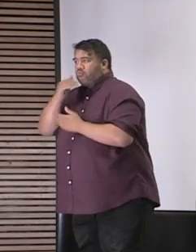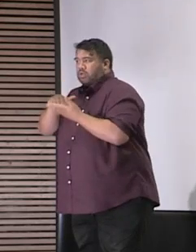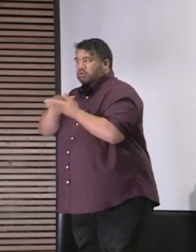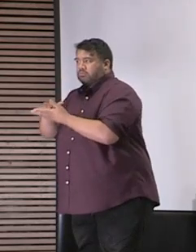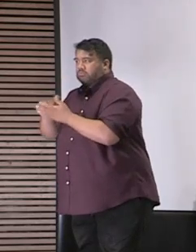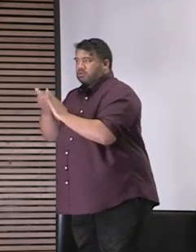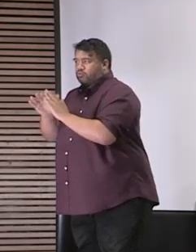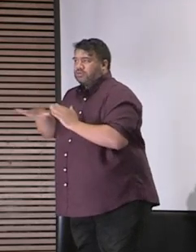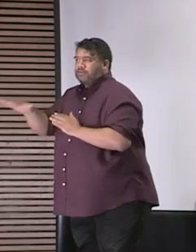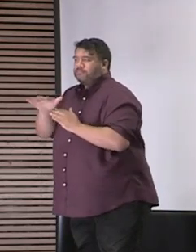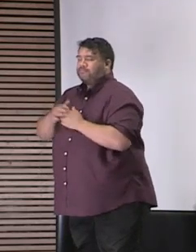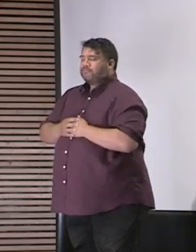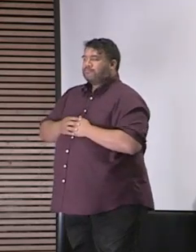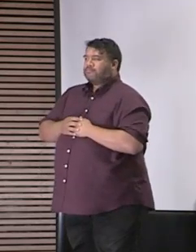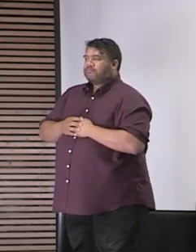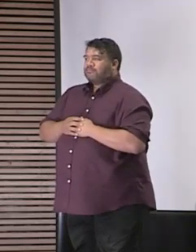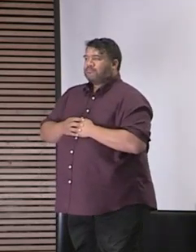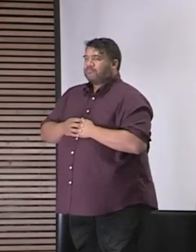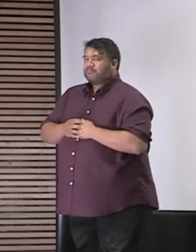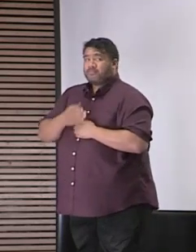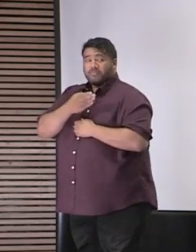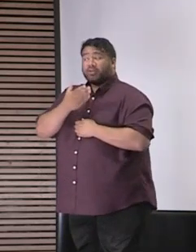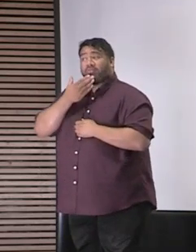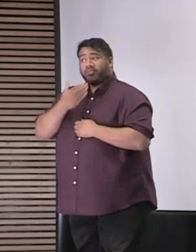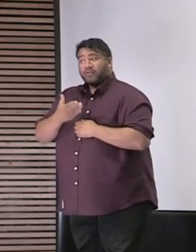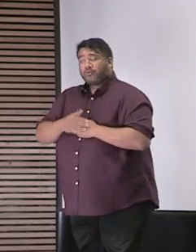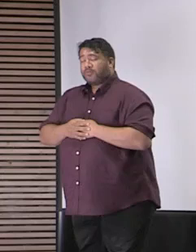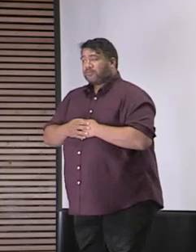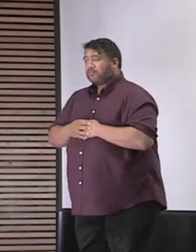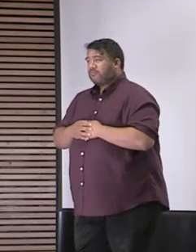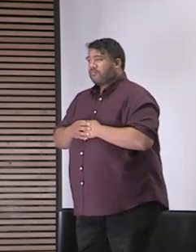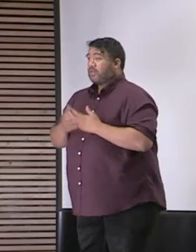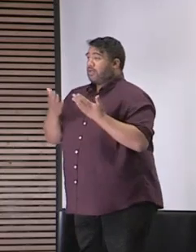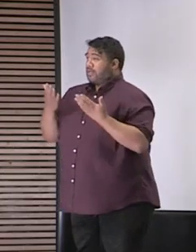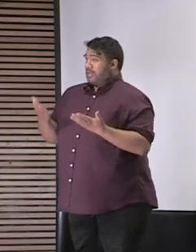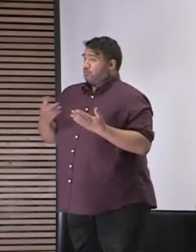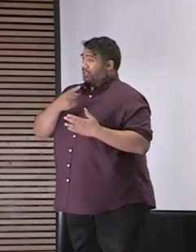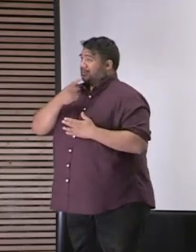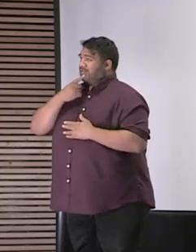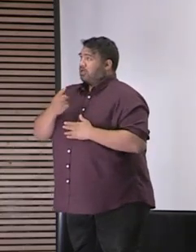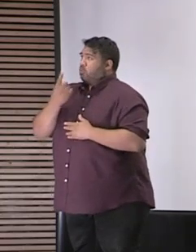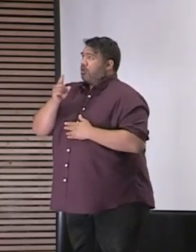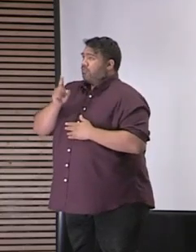dólares en salud mental y bienestar anunciada por el Gobierno. La segunda área sobre la que proporcionaré más detalles durante la semana es